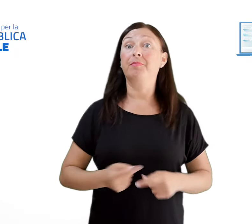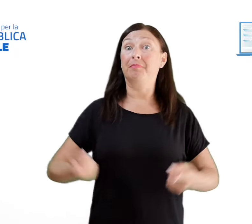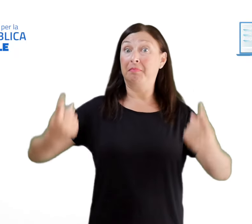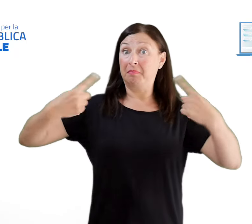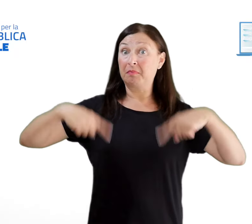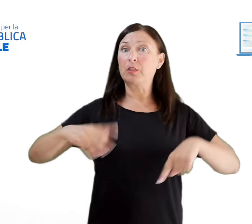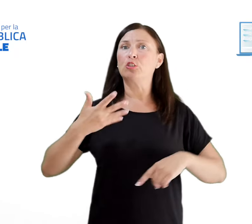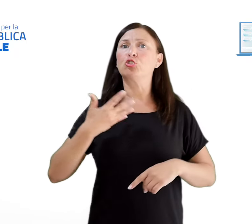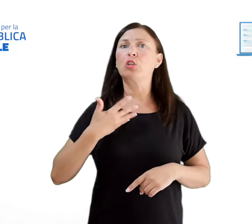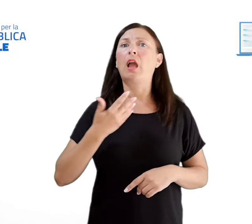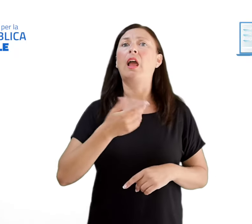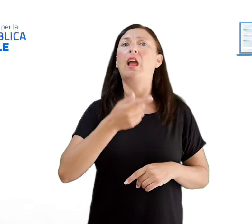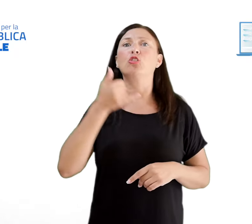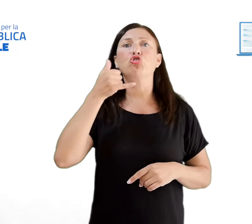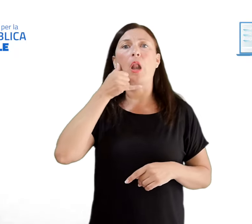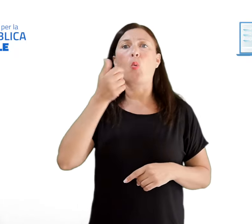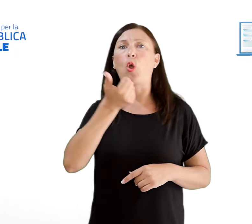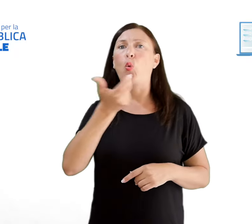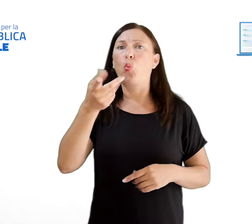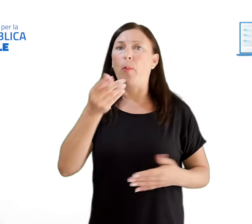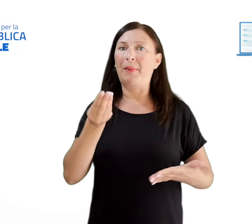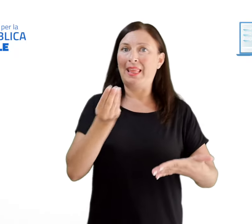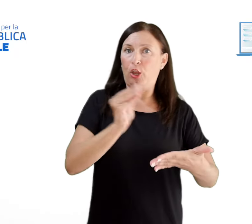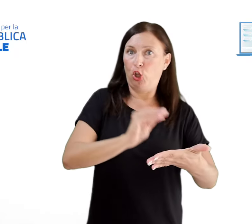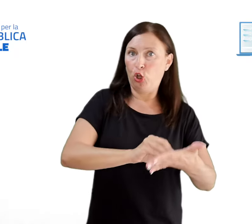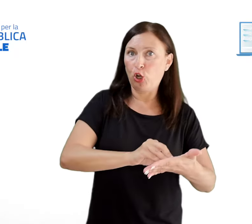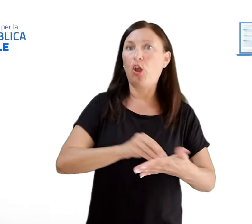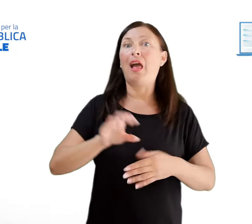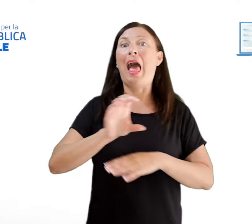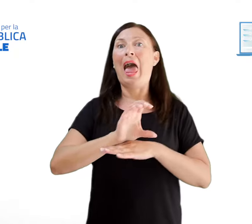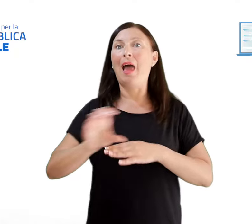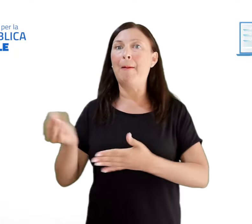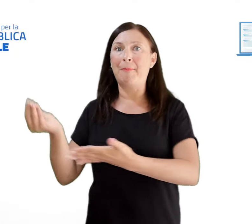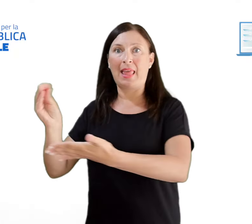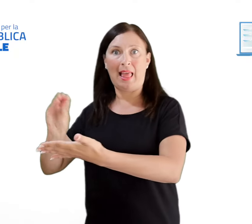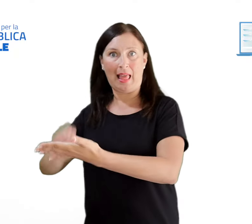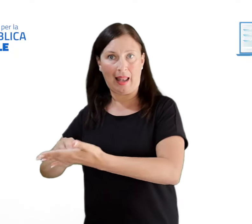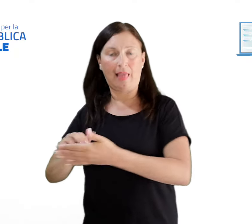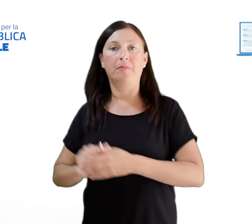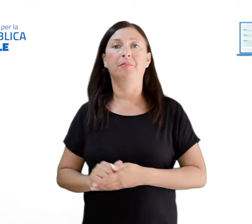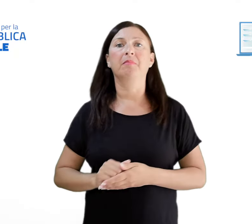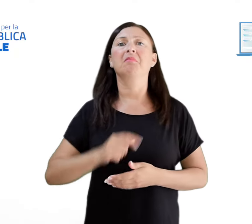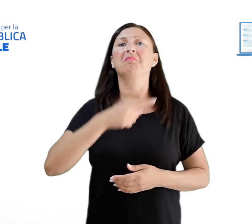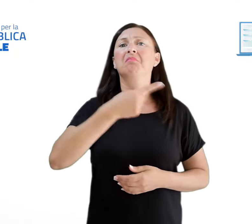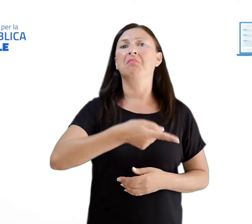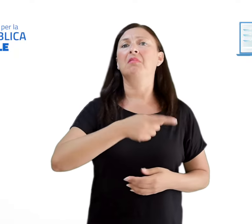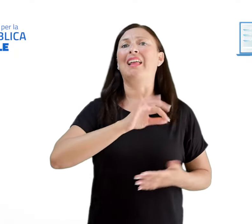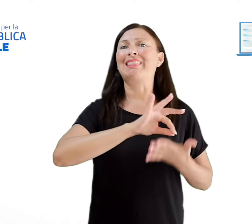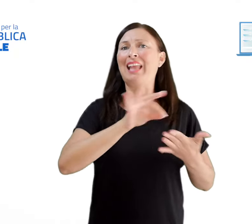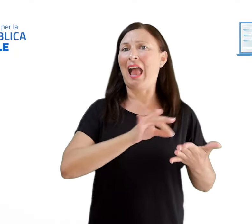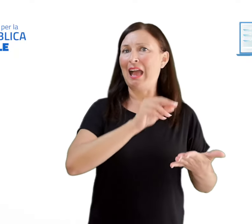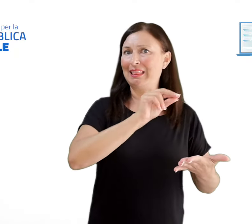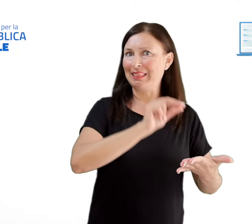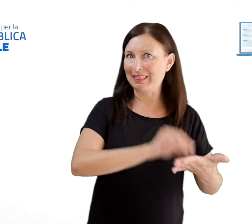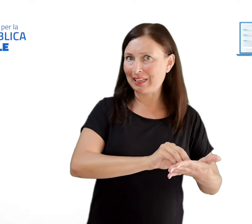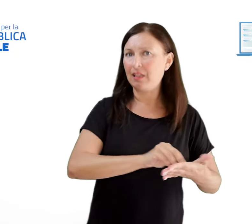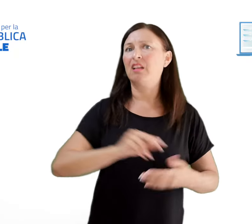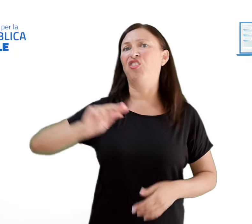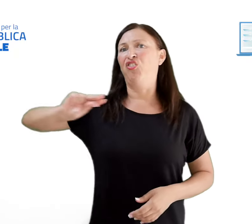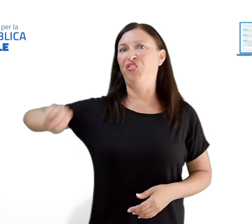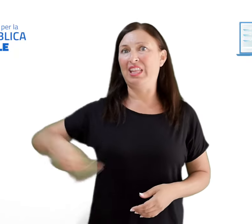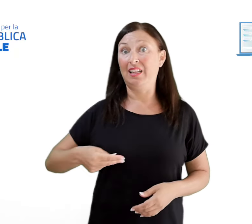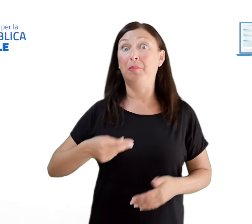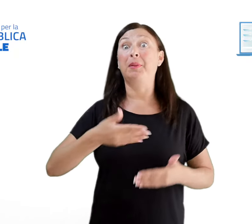inserire numero di cellulare e email, data e firma